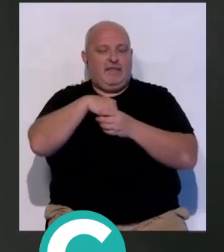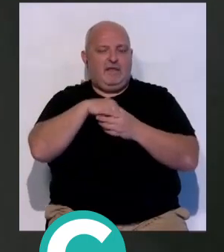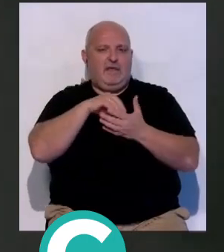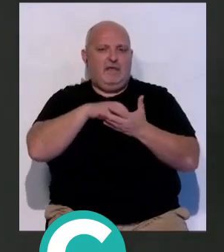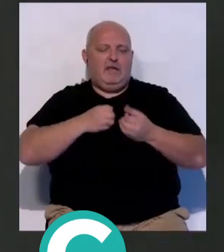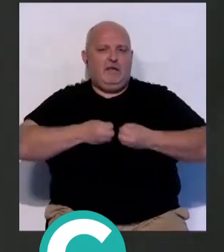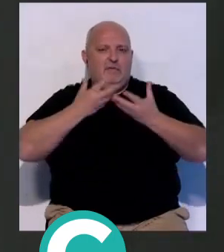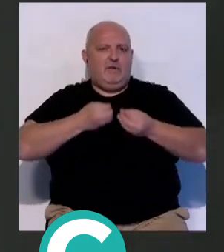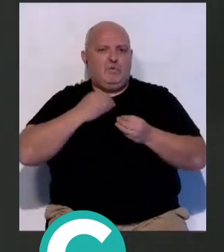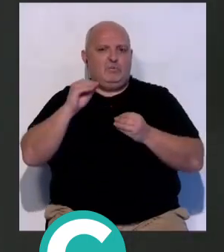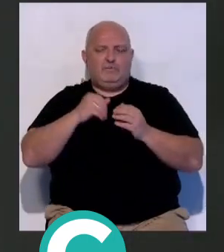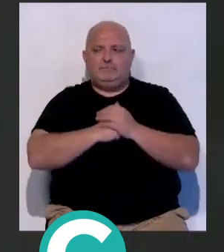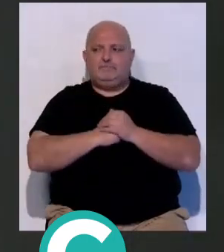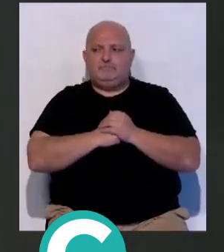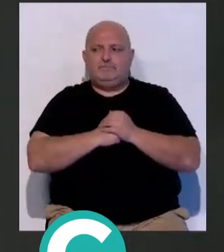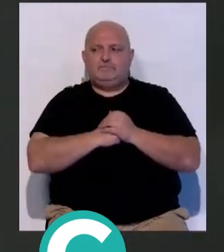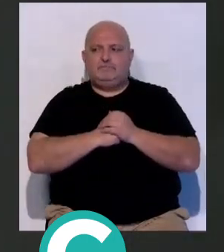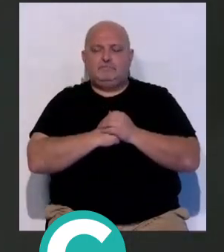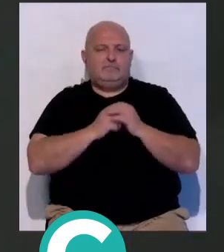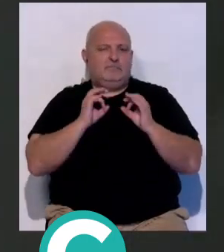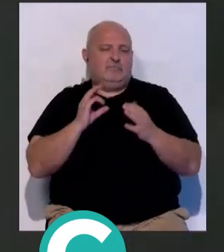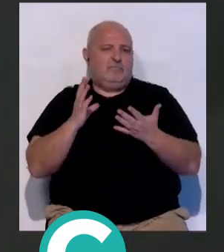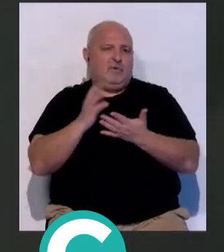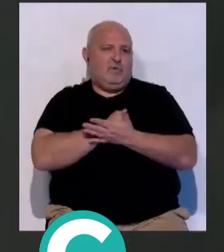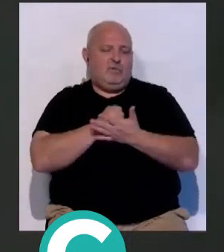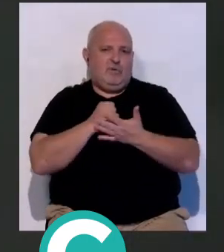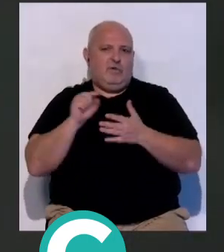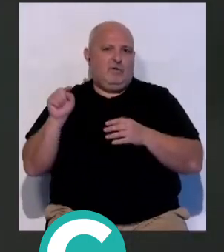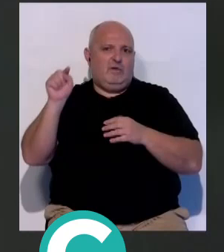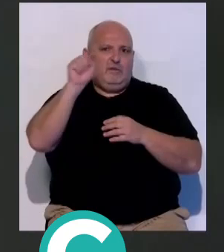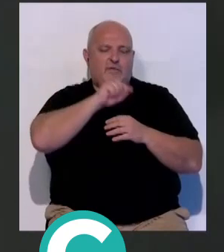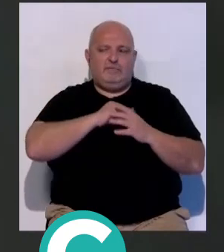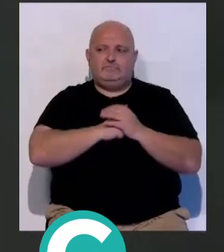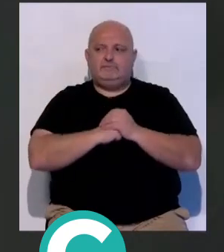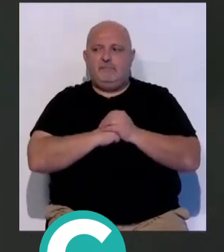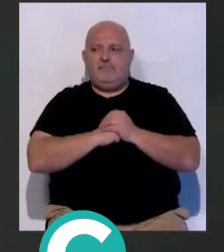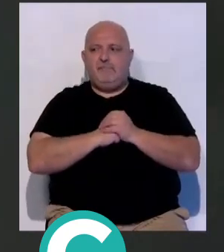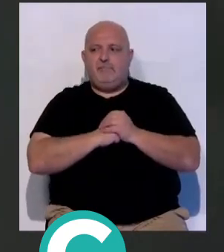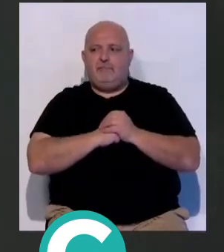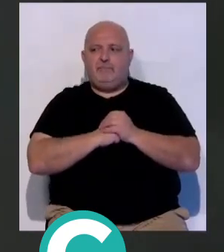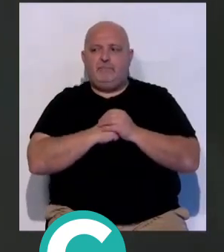como prácticamente en todo el fútbol ahí estaba no y me acuerdo haber tomado de ahí por ejemplo